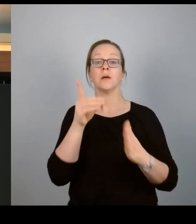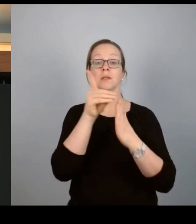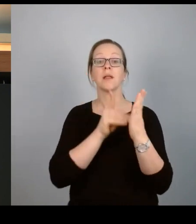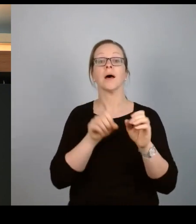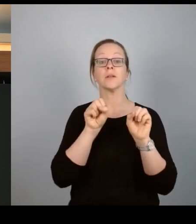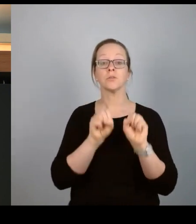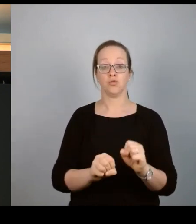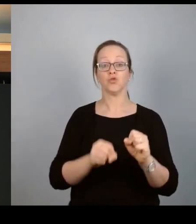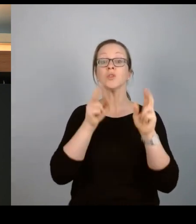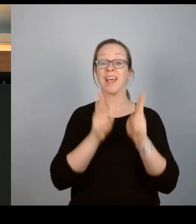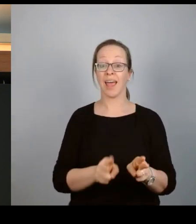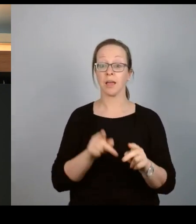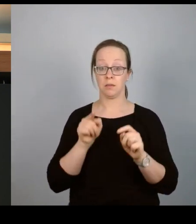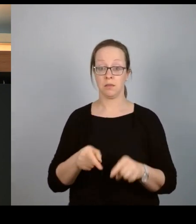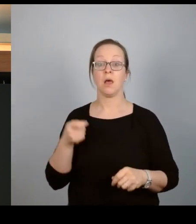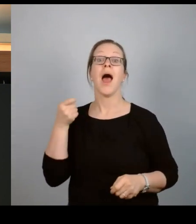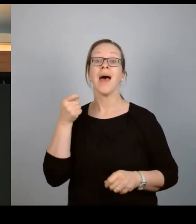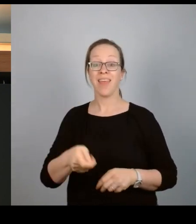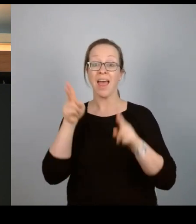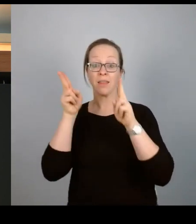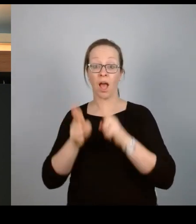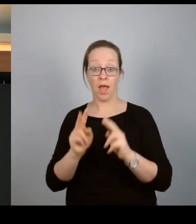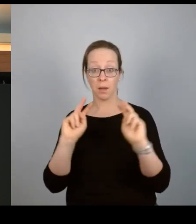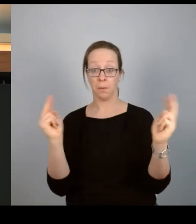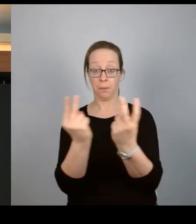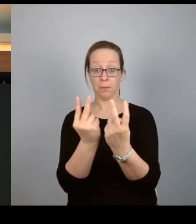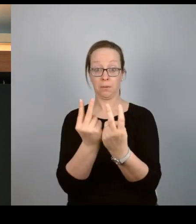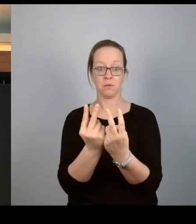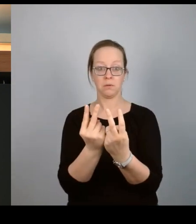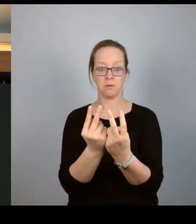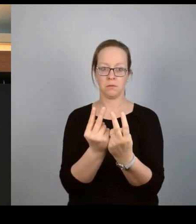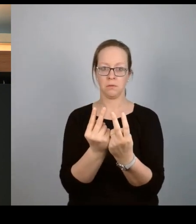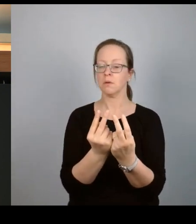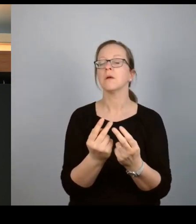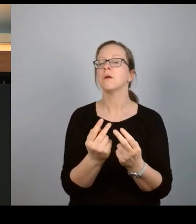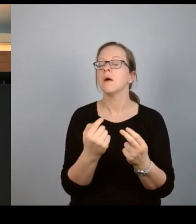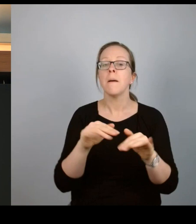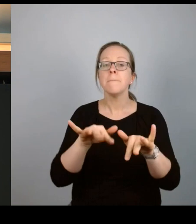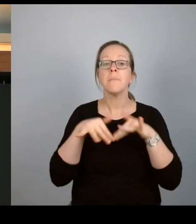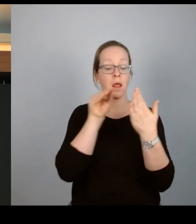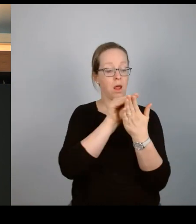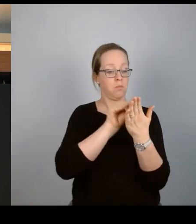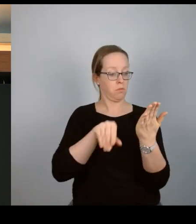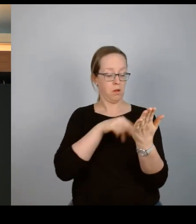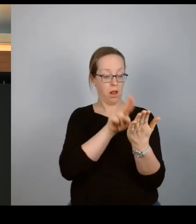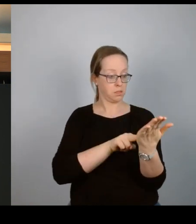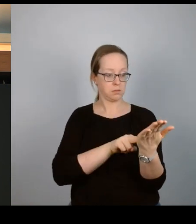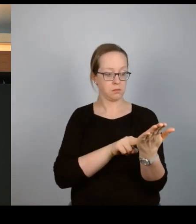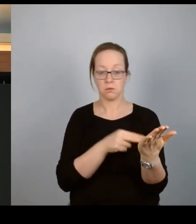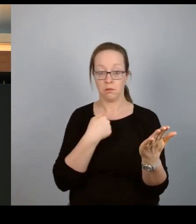und sagen die Polizei, na ja, da müsste man mal wieder genauer hingucke. Da sind wieder verdächtige Strukturen.